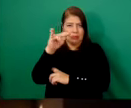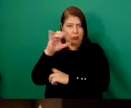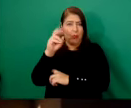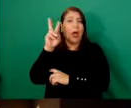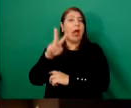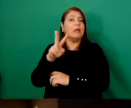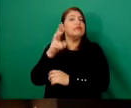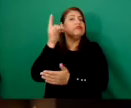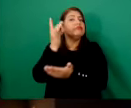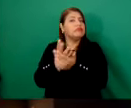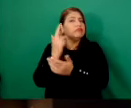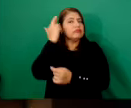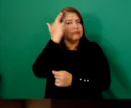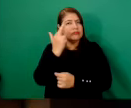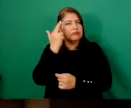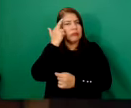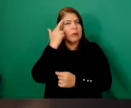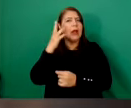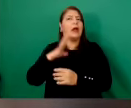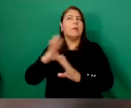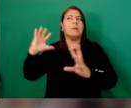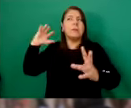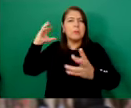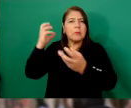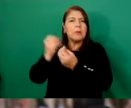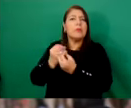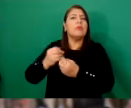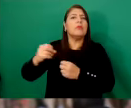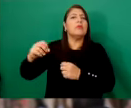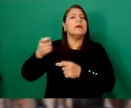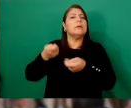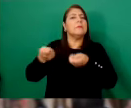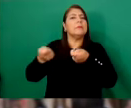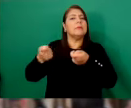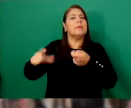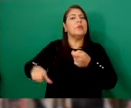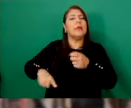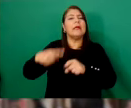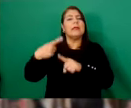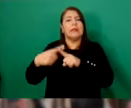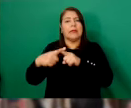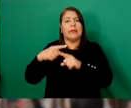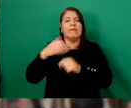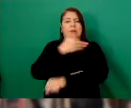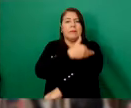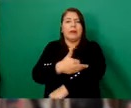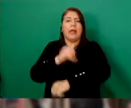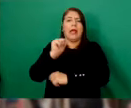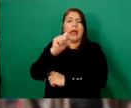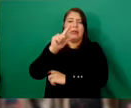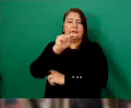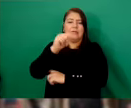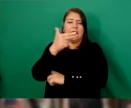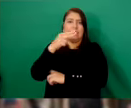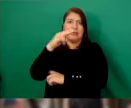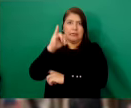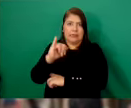Es una monarquía absoluta que ha sido gobernada por la familia Al Thani desde mediados del